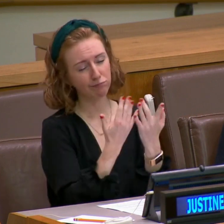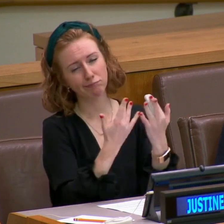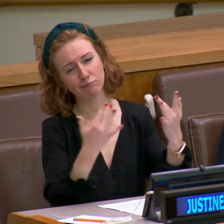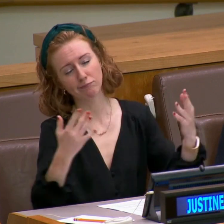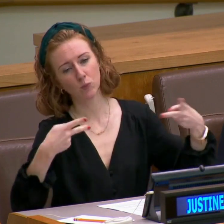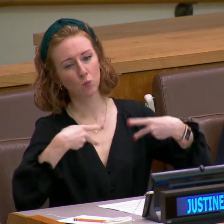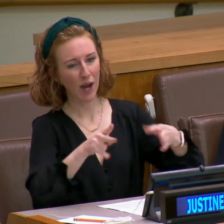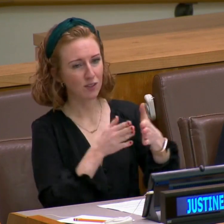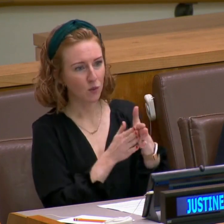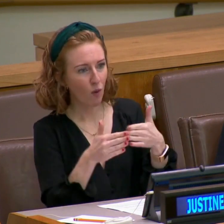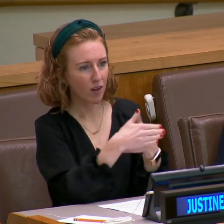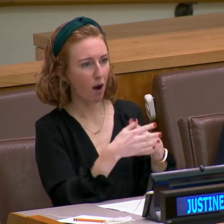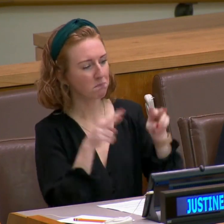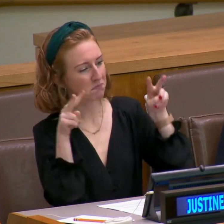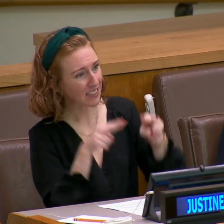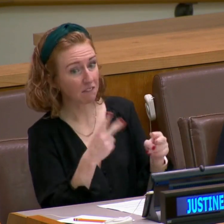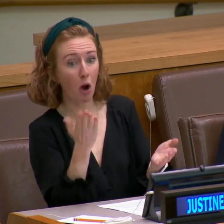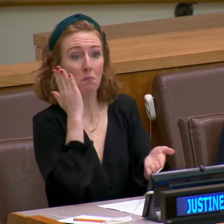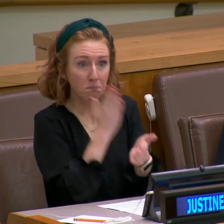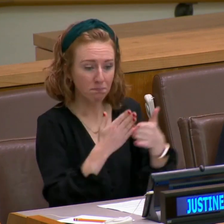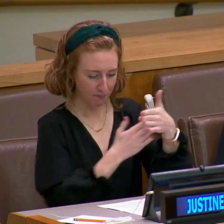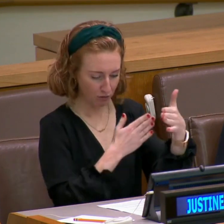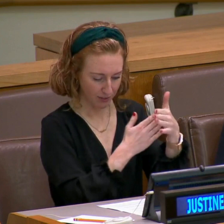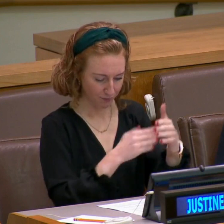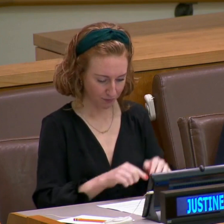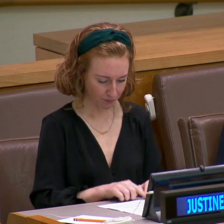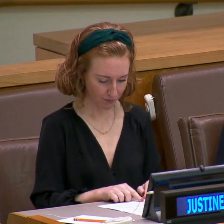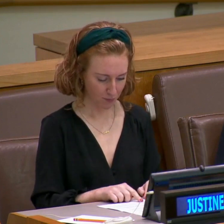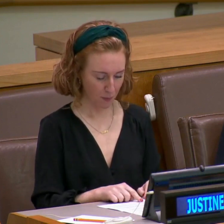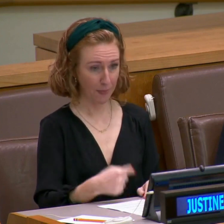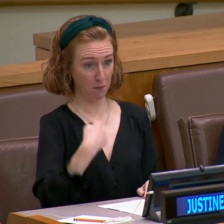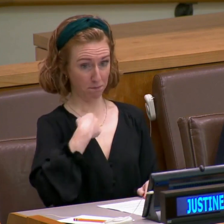que hay muchas maneras de superar las barreras percibidas o reales. Yo misma,